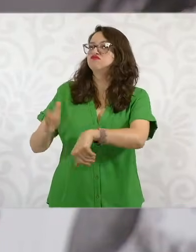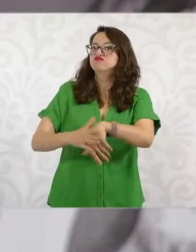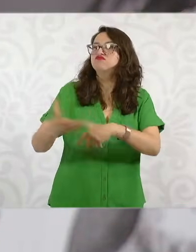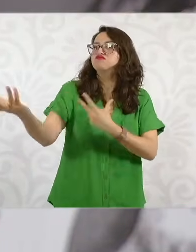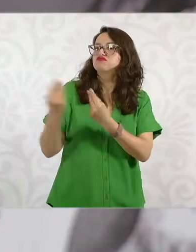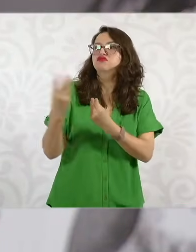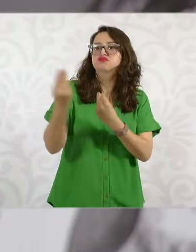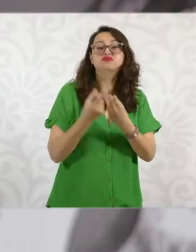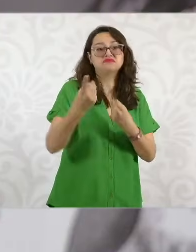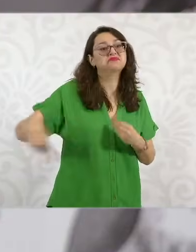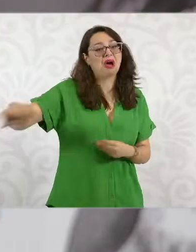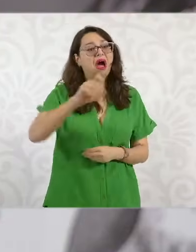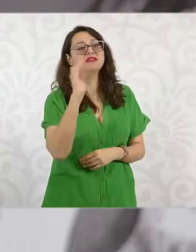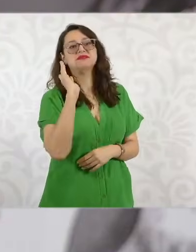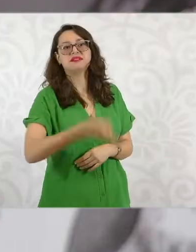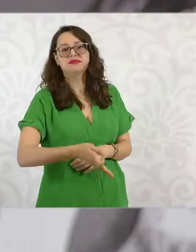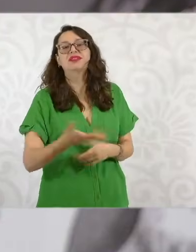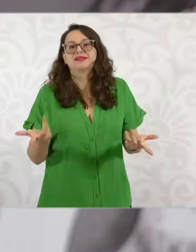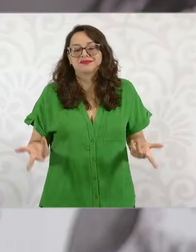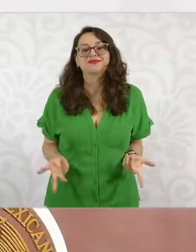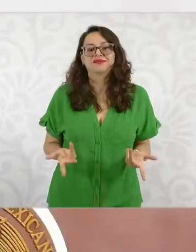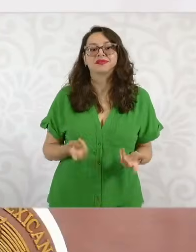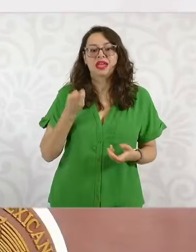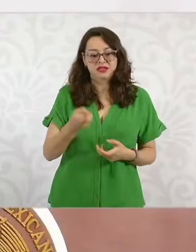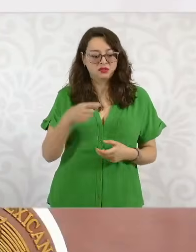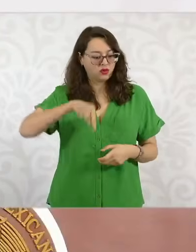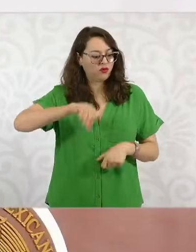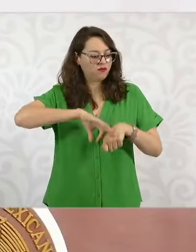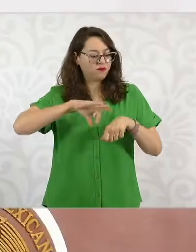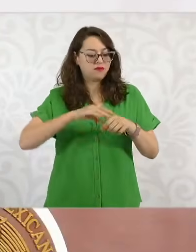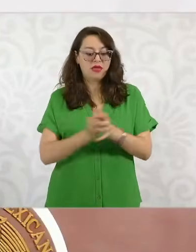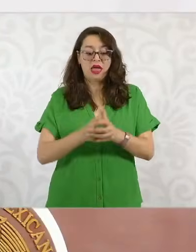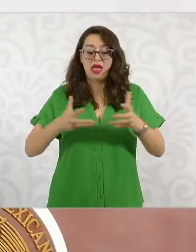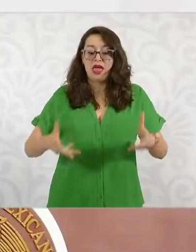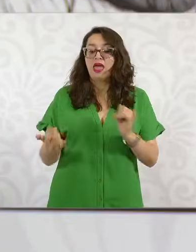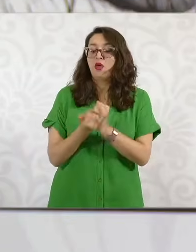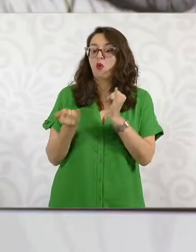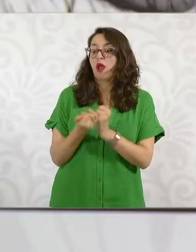la industria farmacéutica en México y también la facilidad de COFEPRIS, porque COFEPRIS avanzó